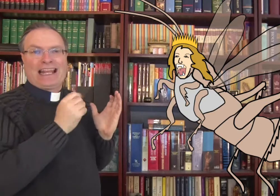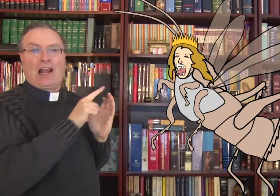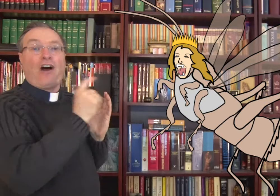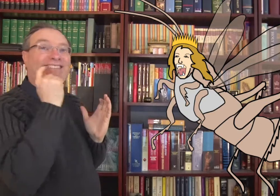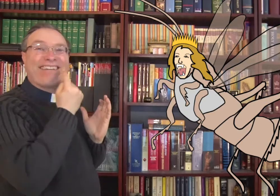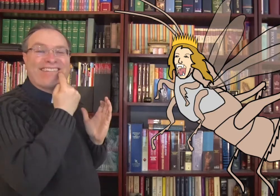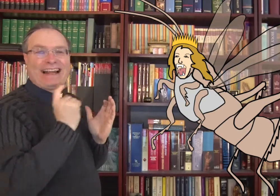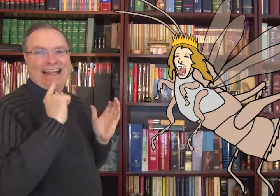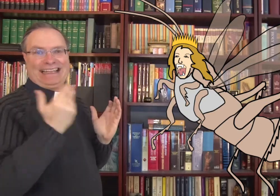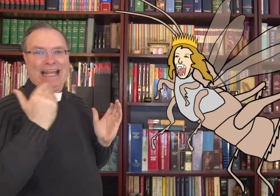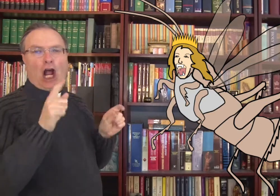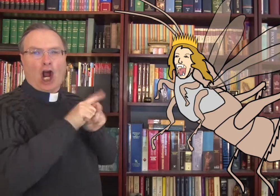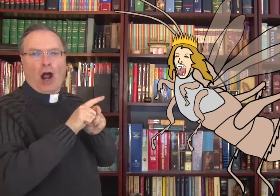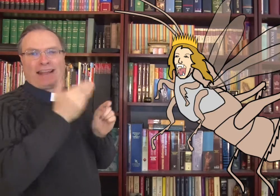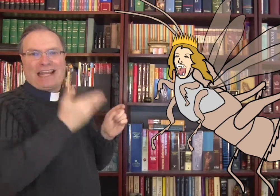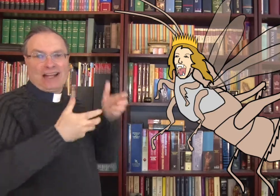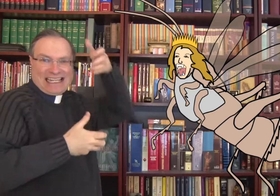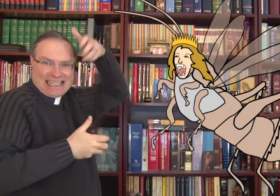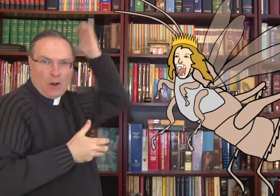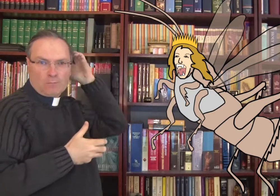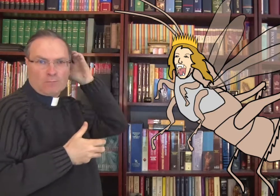et leurs dents étaient comme celles des lions.